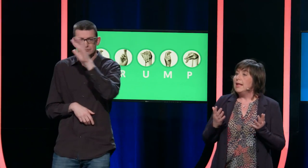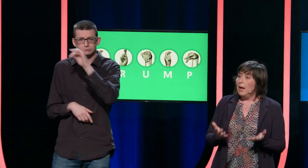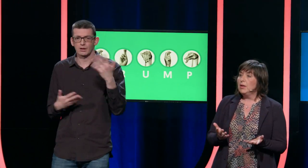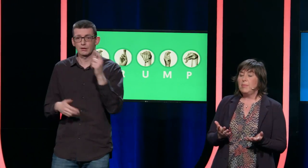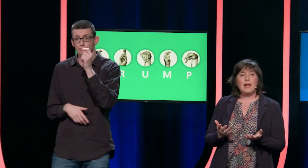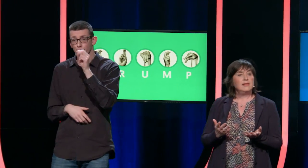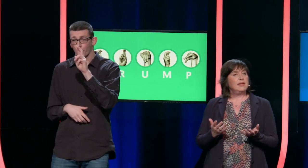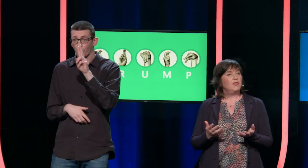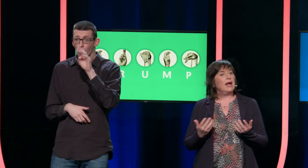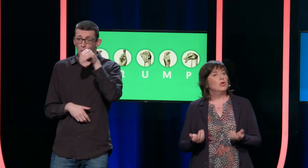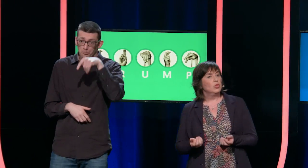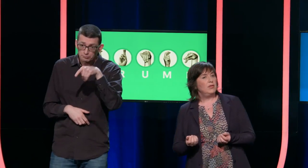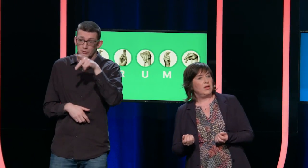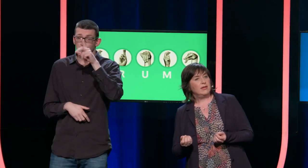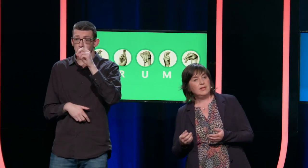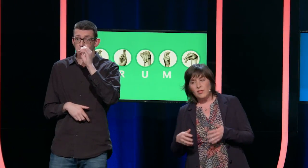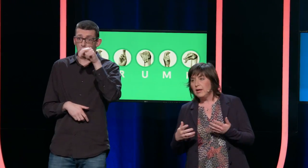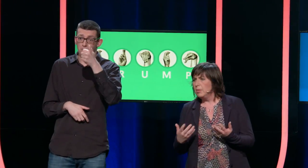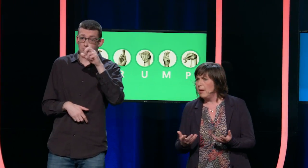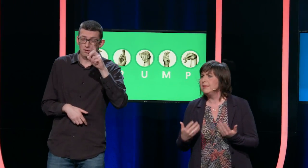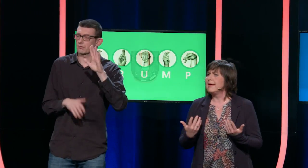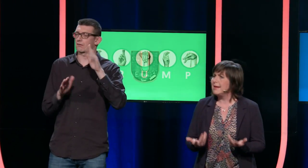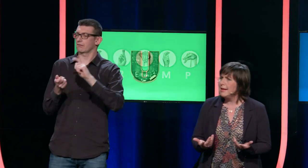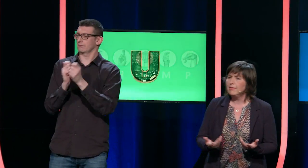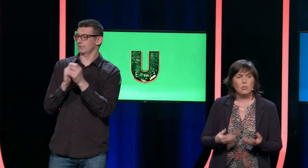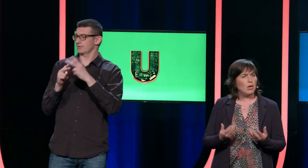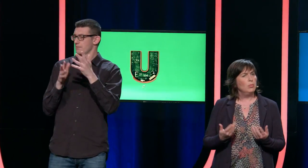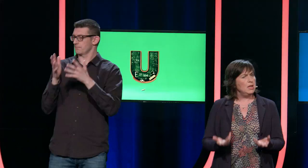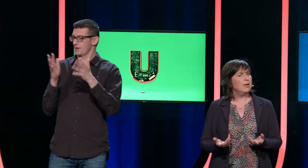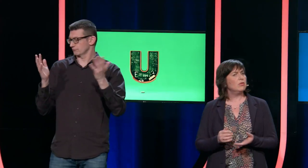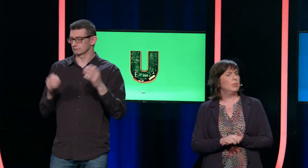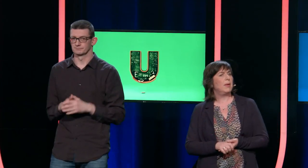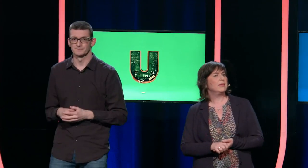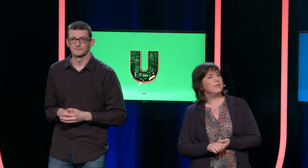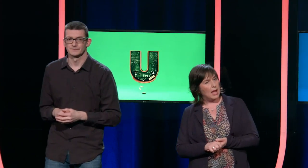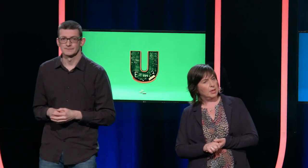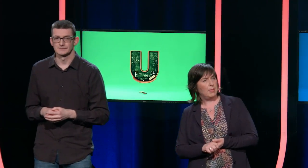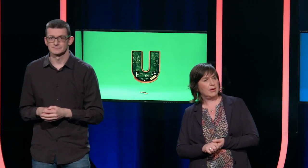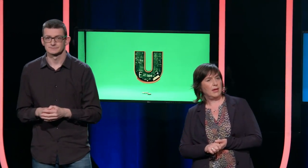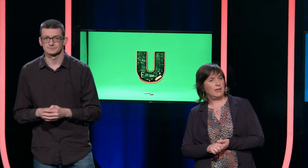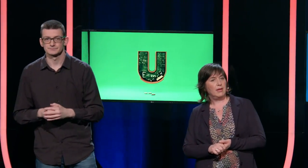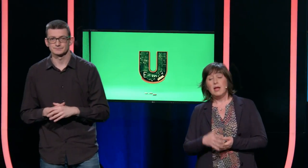Naamgebaren zijn vaak gemotiveerd, er is vaak een bepaalde reden waarom iemand een bepaald naamgebaar krijgt.